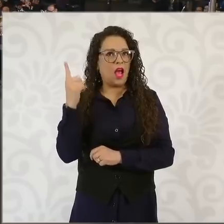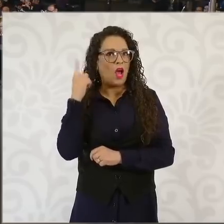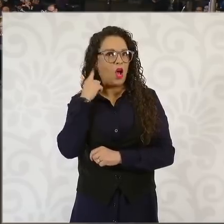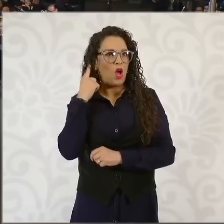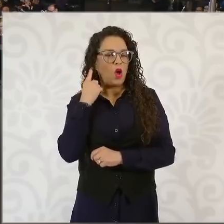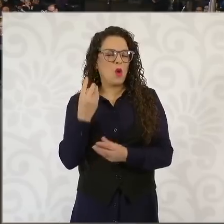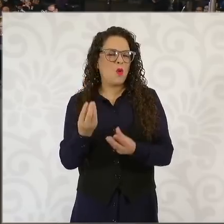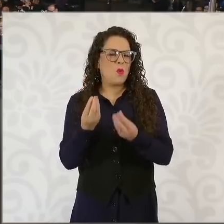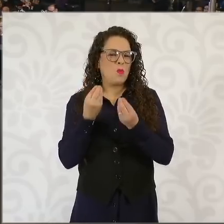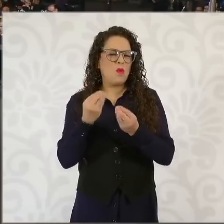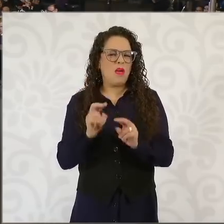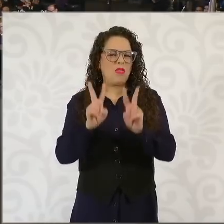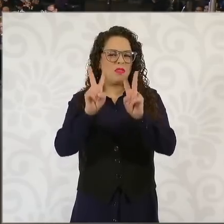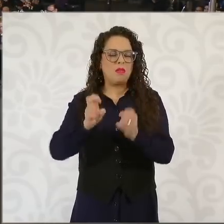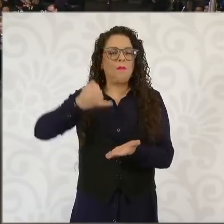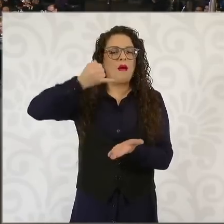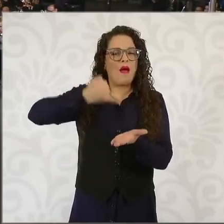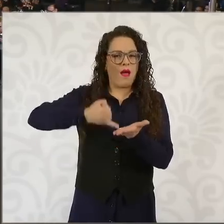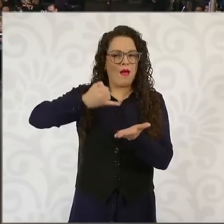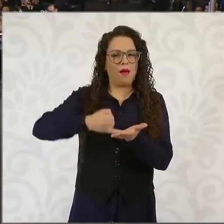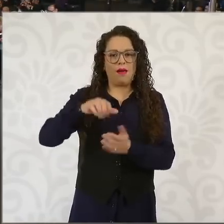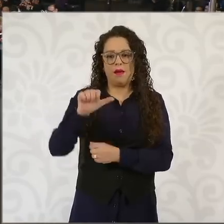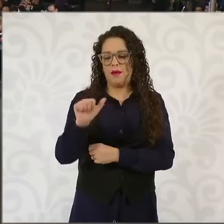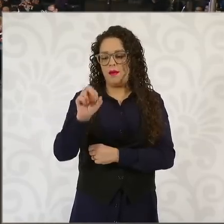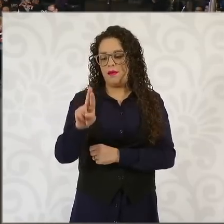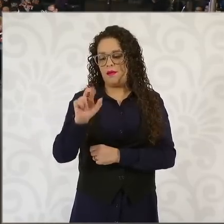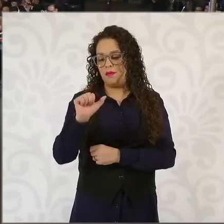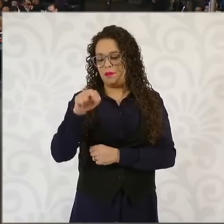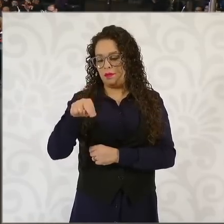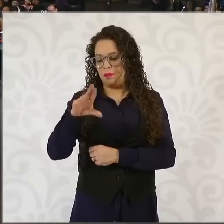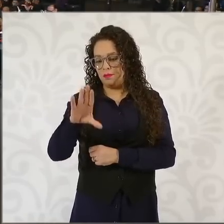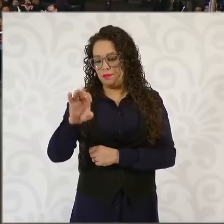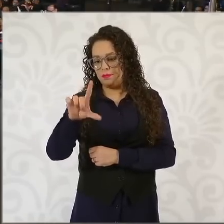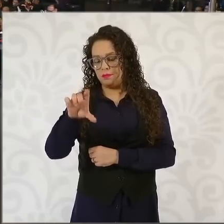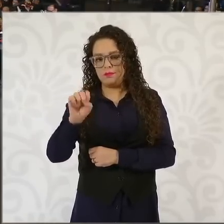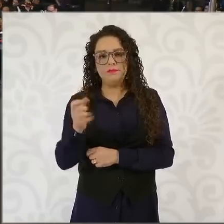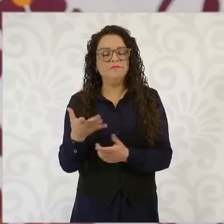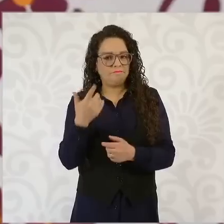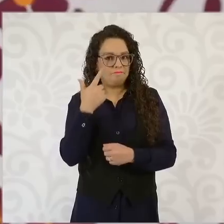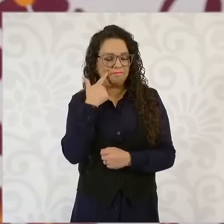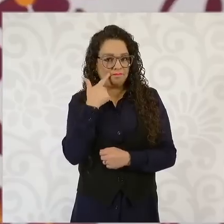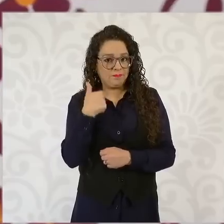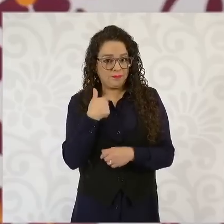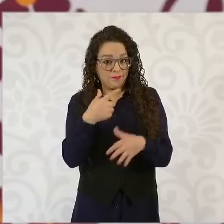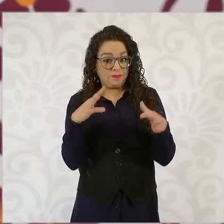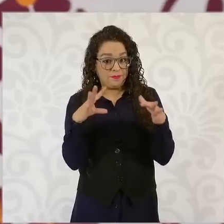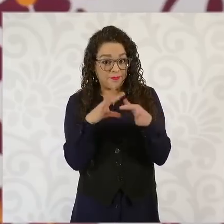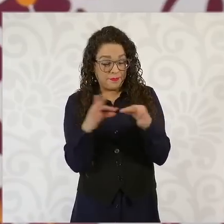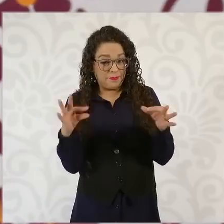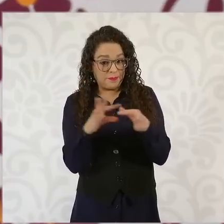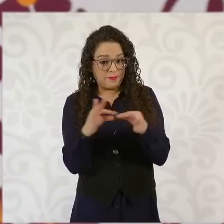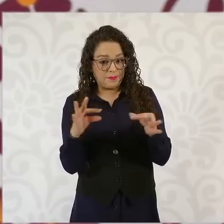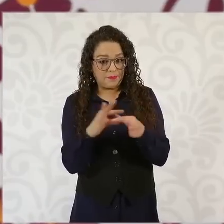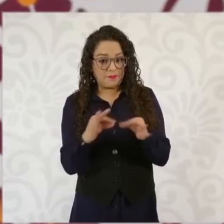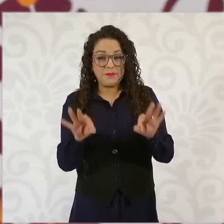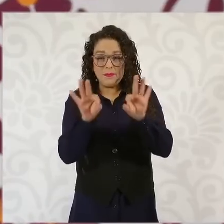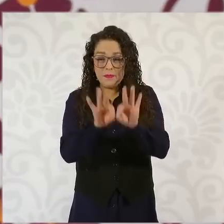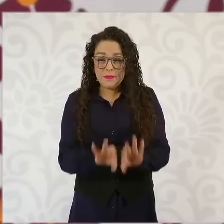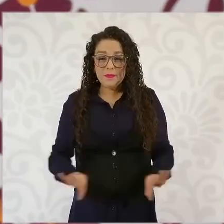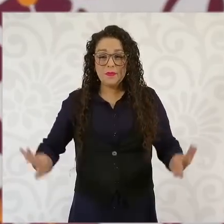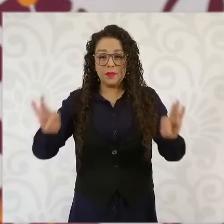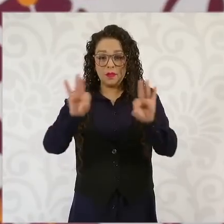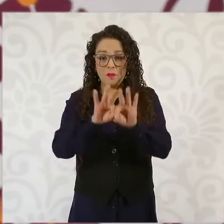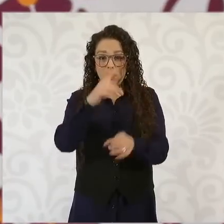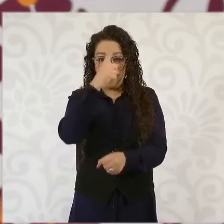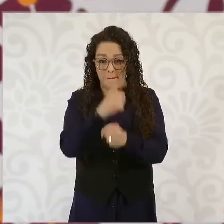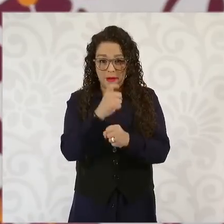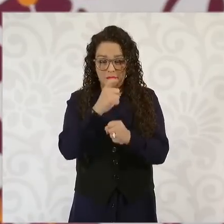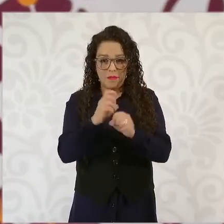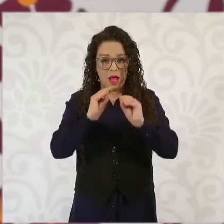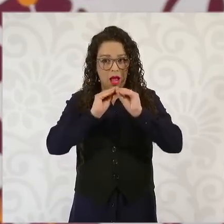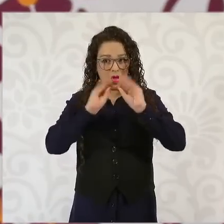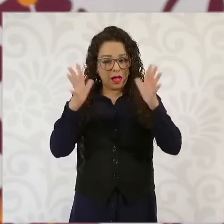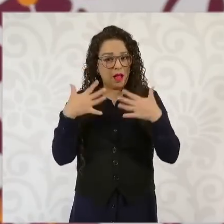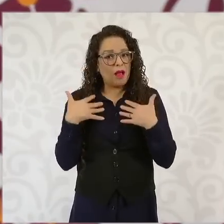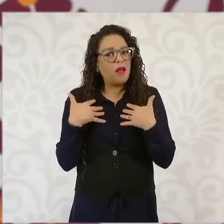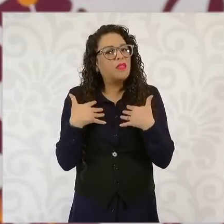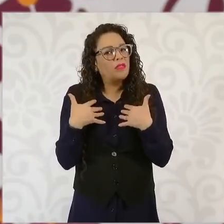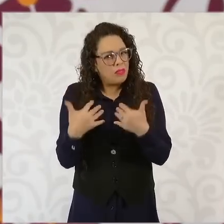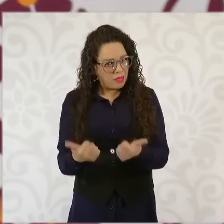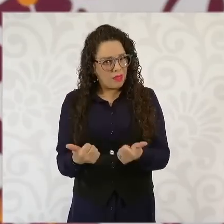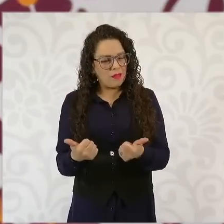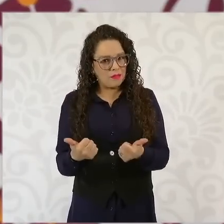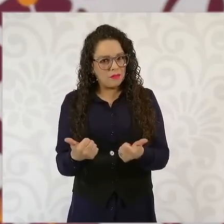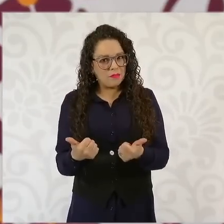en qué vamos Dónde estamos bueno Yo diría que que en primero tener claro que sin la intervención